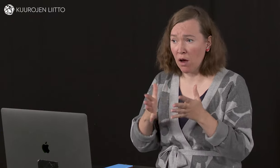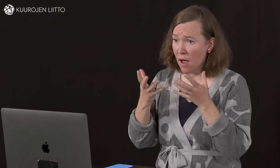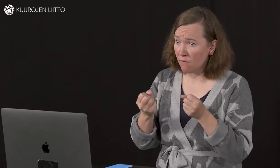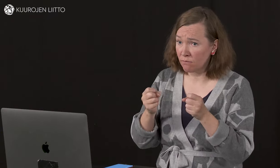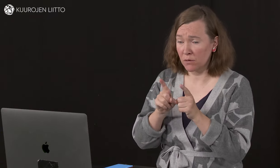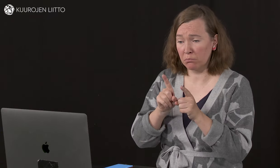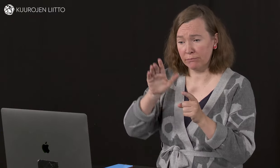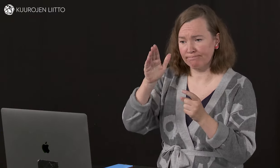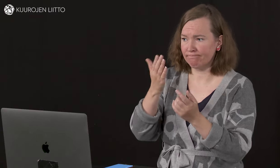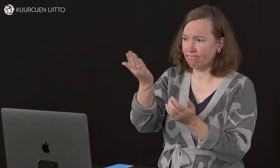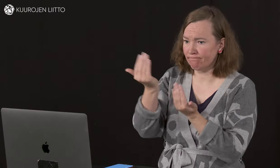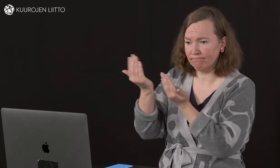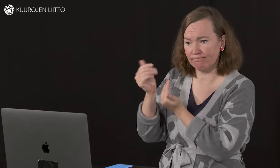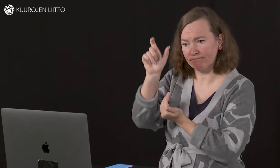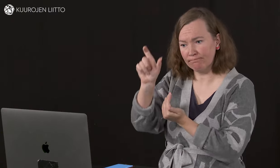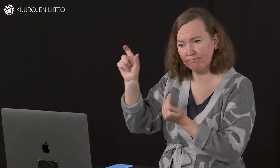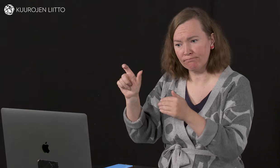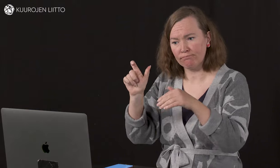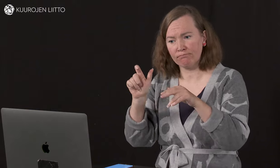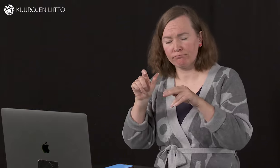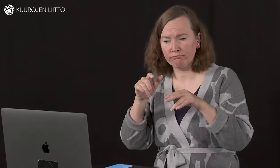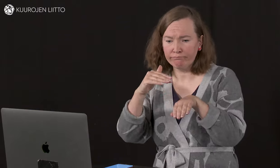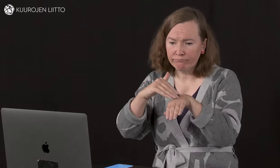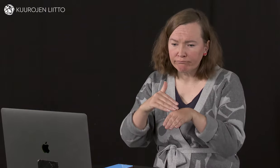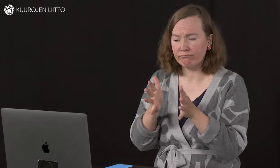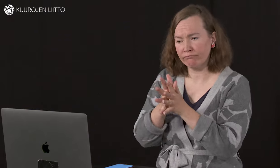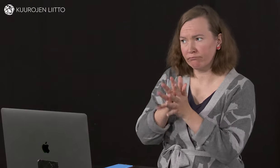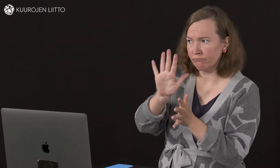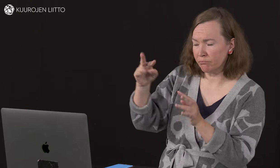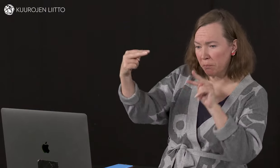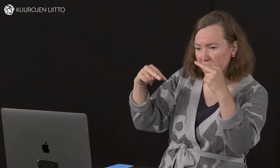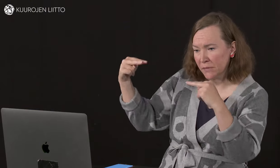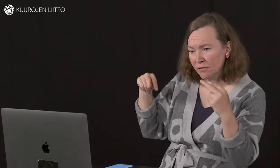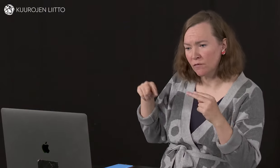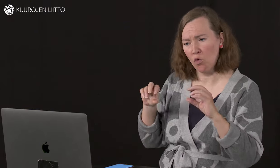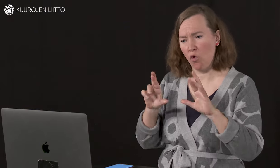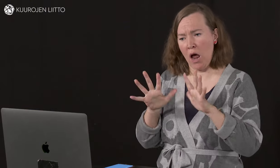Kutsutteko paikalle ihmisiä kommentoimaan ja selittämään eri näkökulmia,